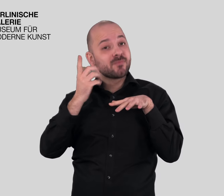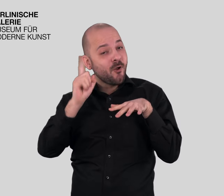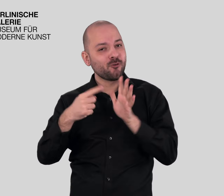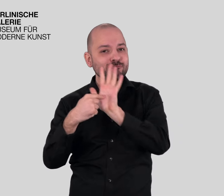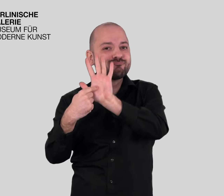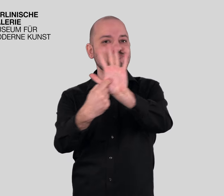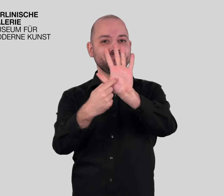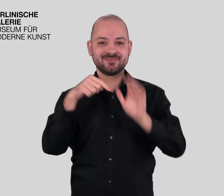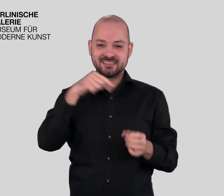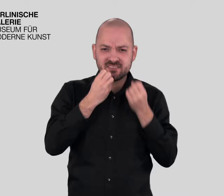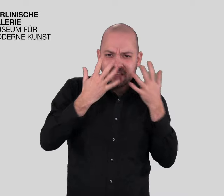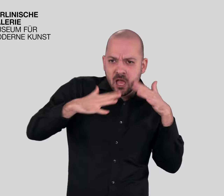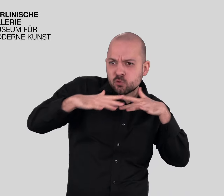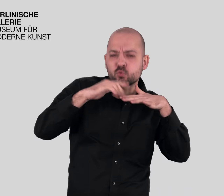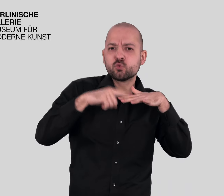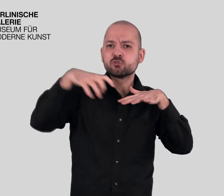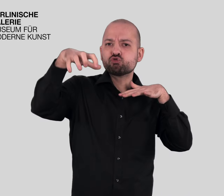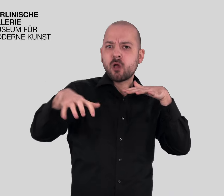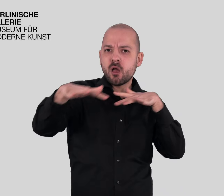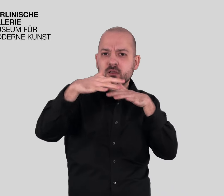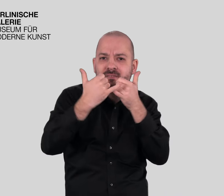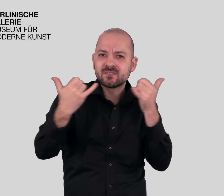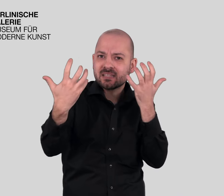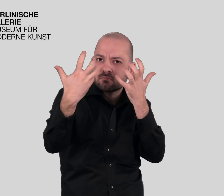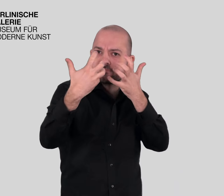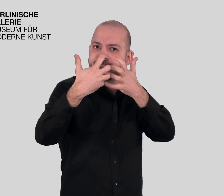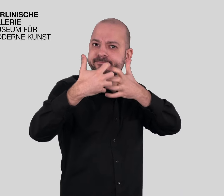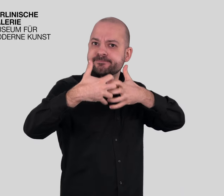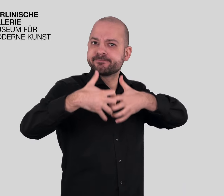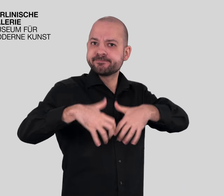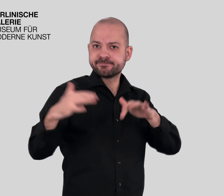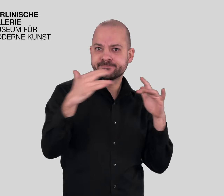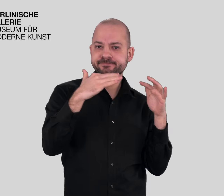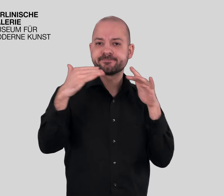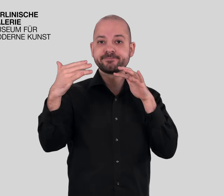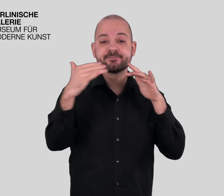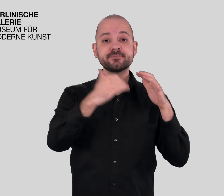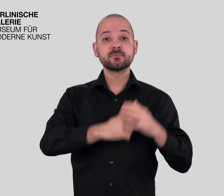und regen zum Nachdenken über das Miteinander von Natur und Stadt an.